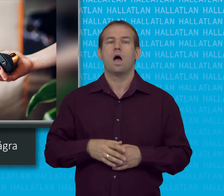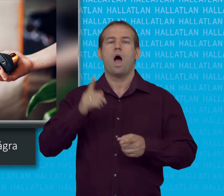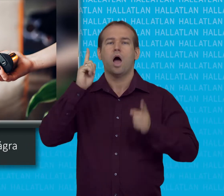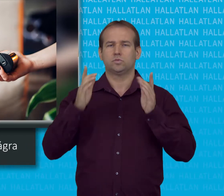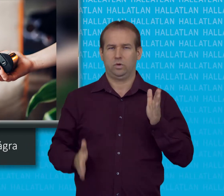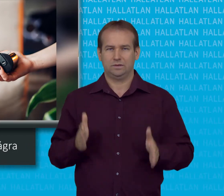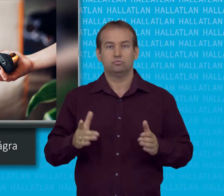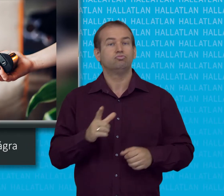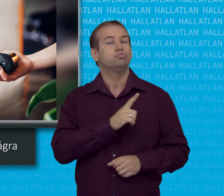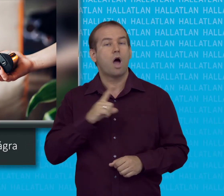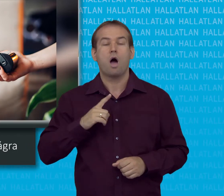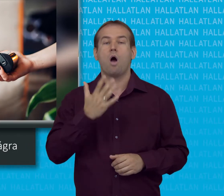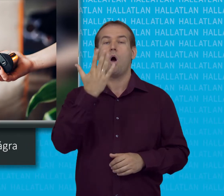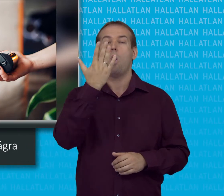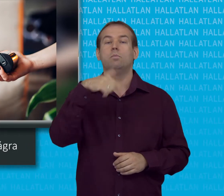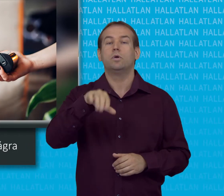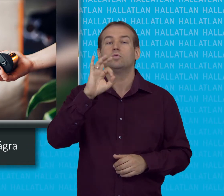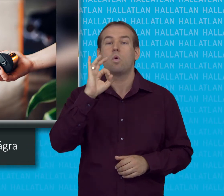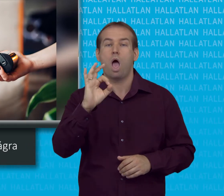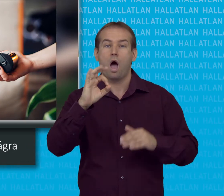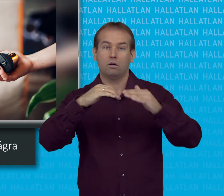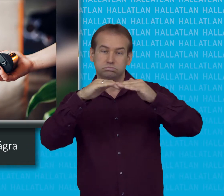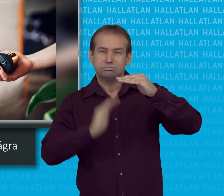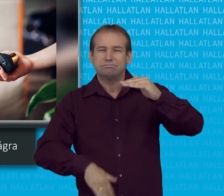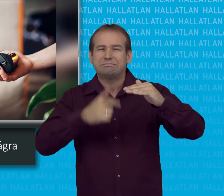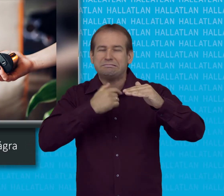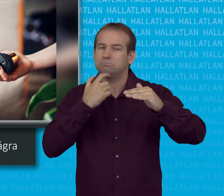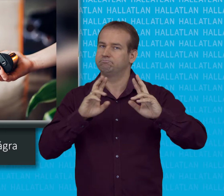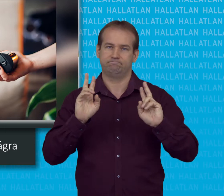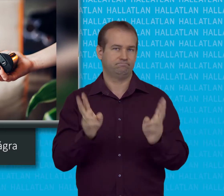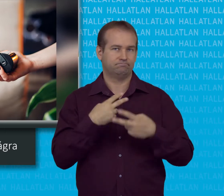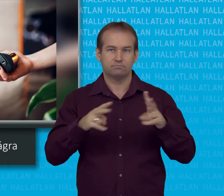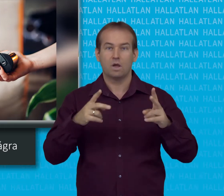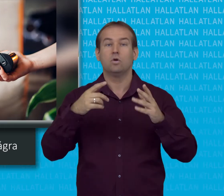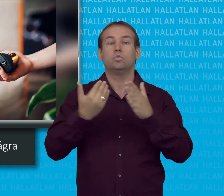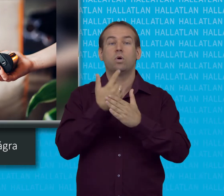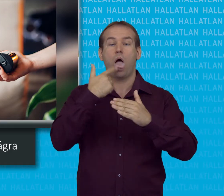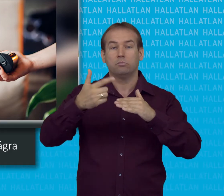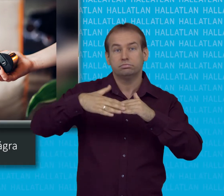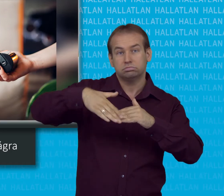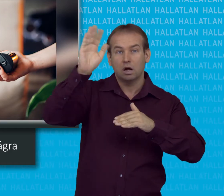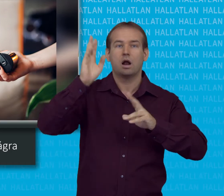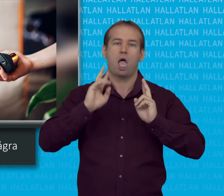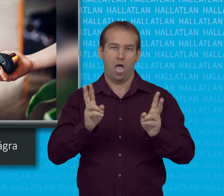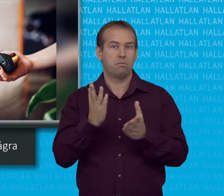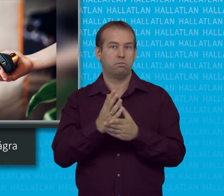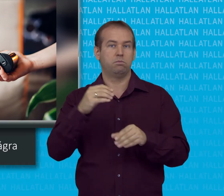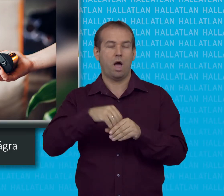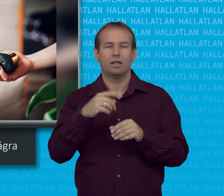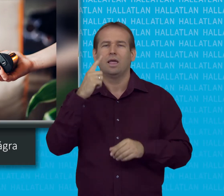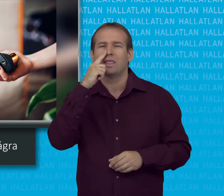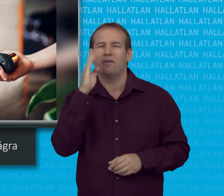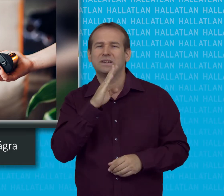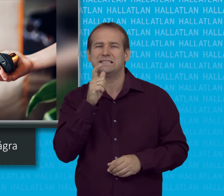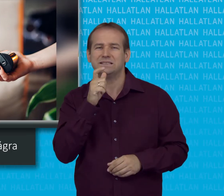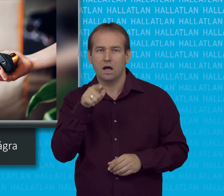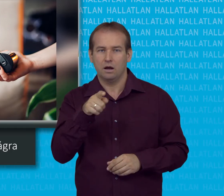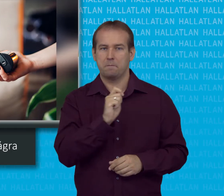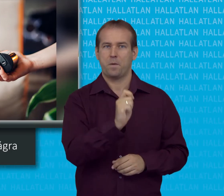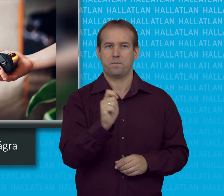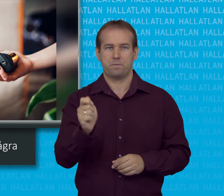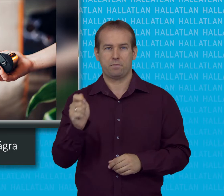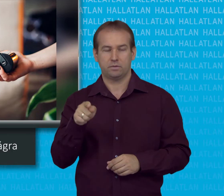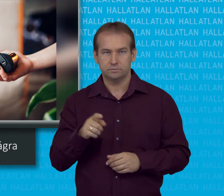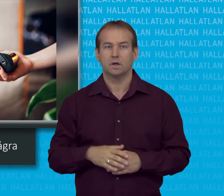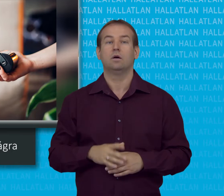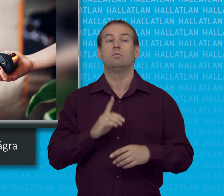Androidos használat esetén legalább Android 5.0 rendszerű, NFC-s mobilkészülékre van szükség.